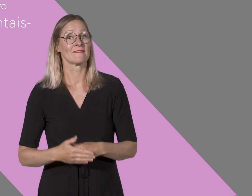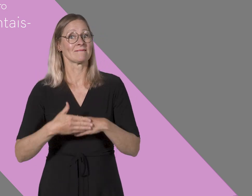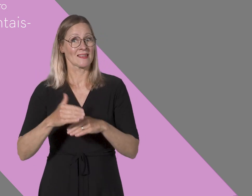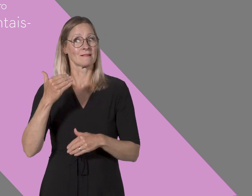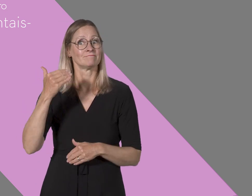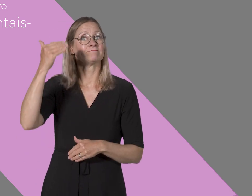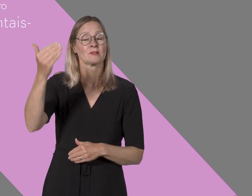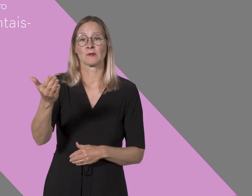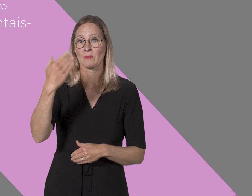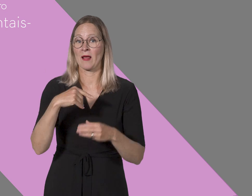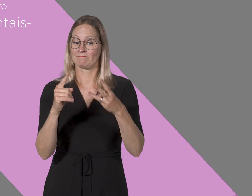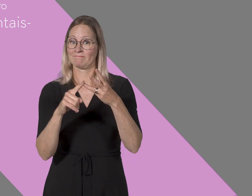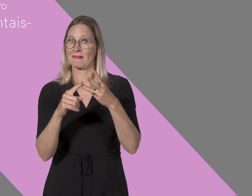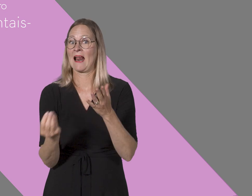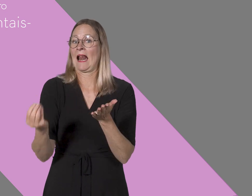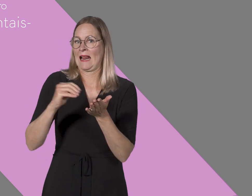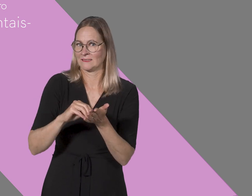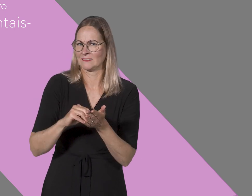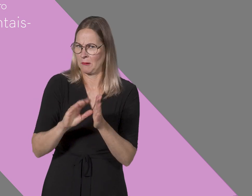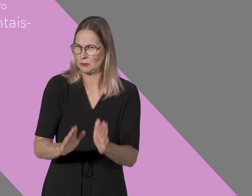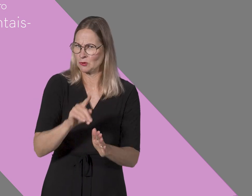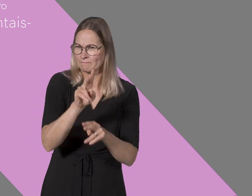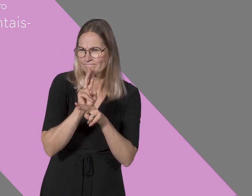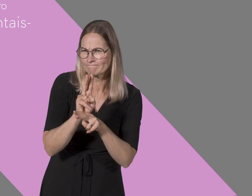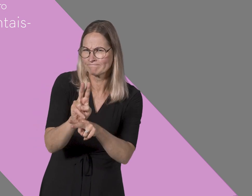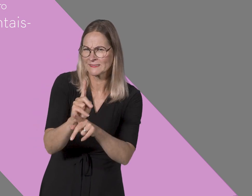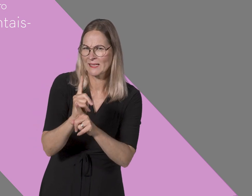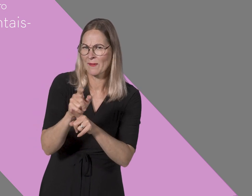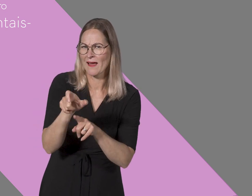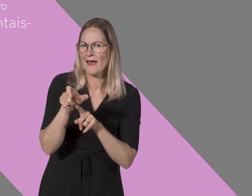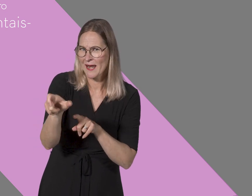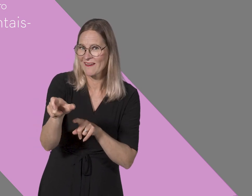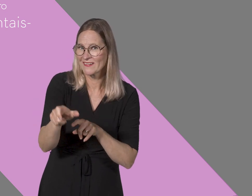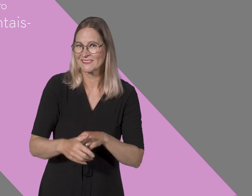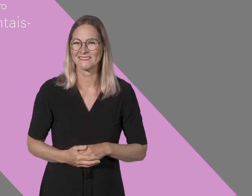Lähiaikoina sarja täydentyy vielä kolmannellakin jaksolla, - joten pysy kanavalla!